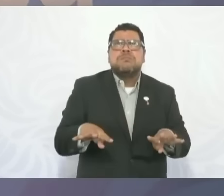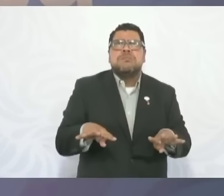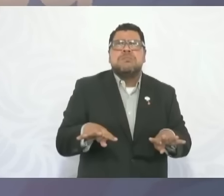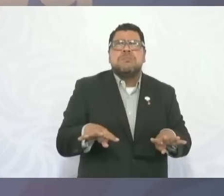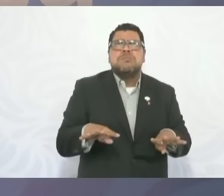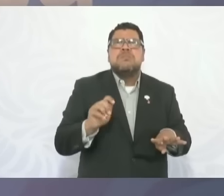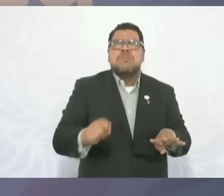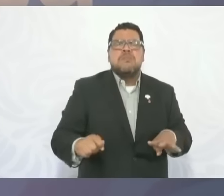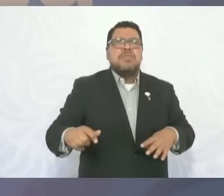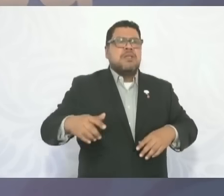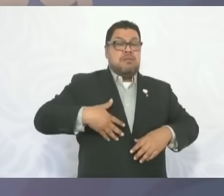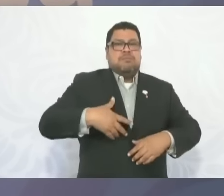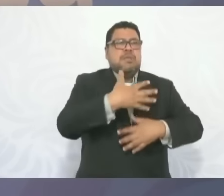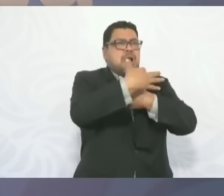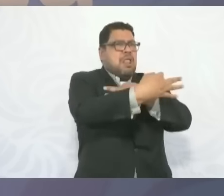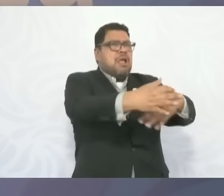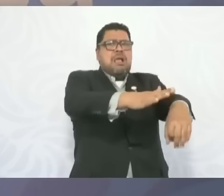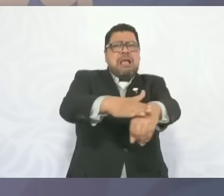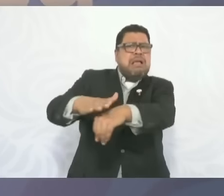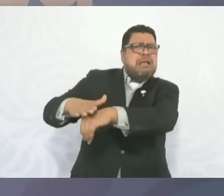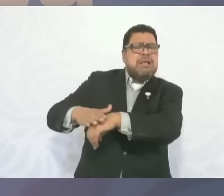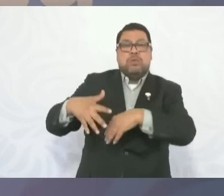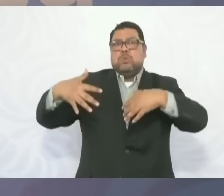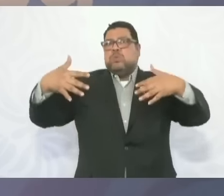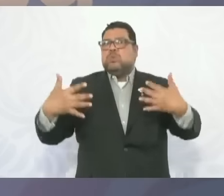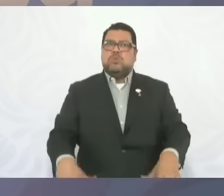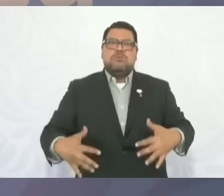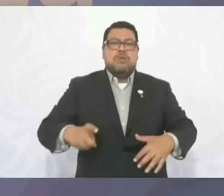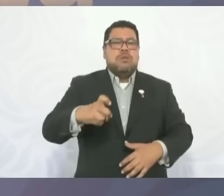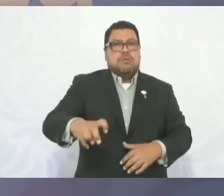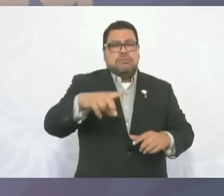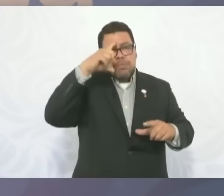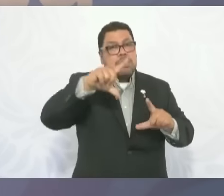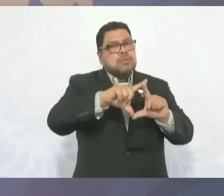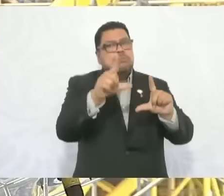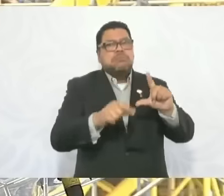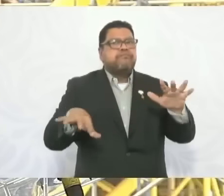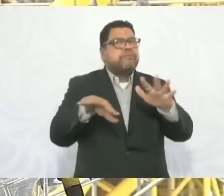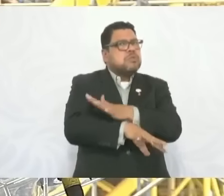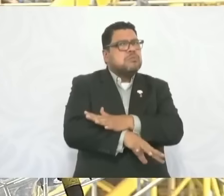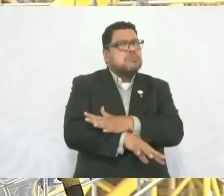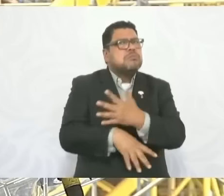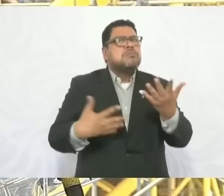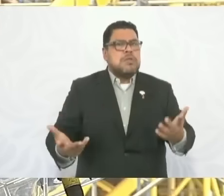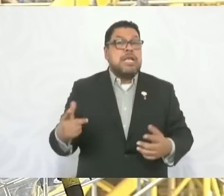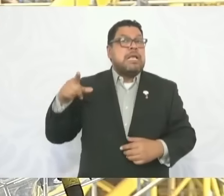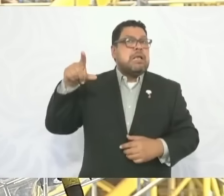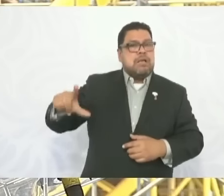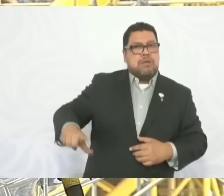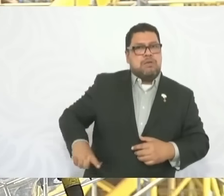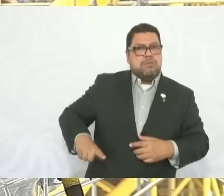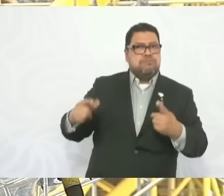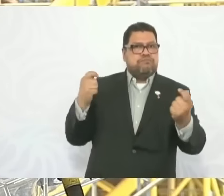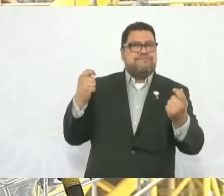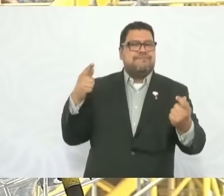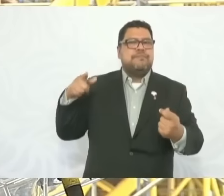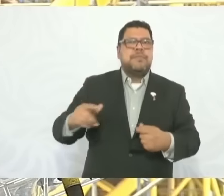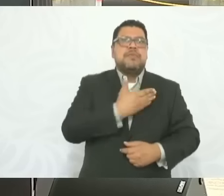un mensaje que cambiaría el rumbo de la nación. Desde Palacio Nacional, el presidente Lázaro